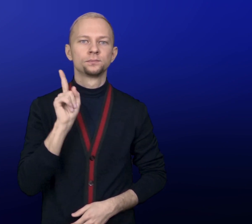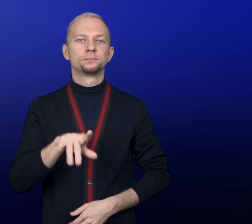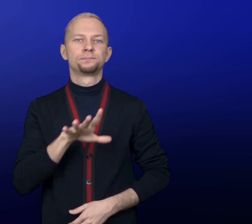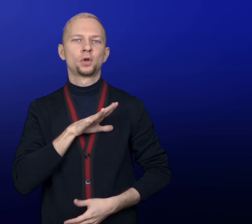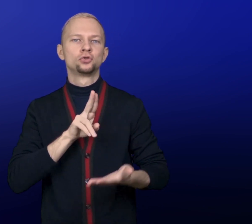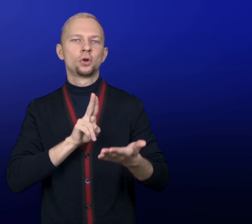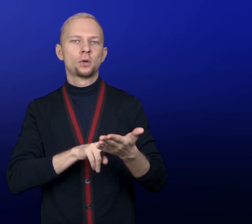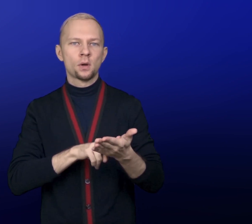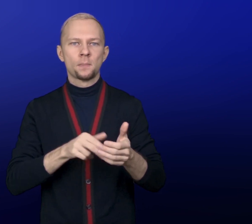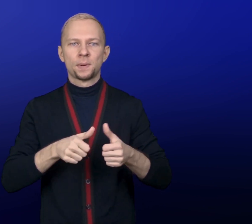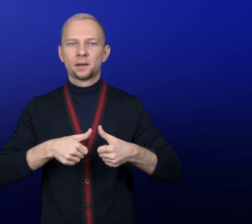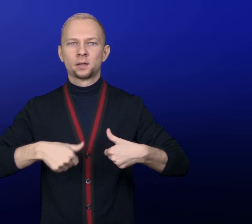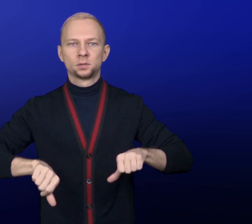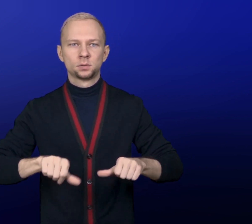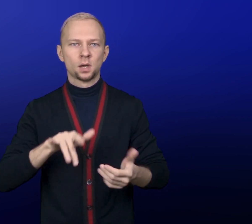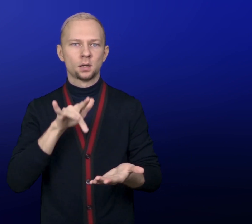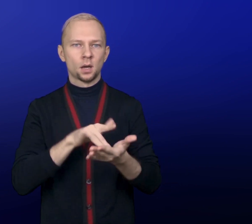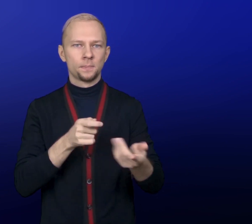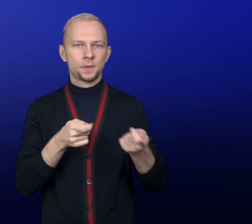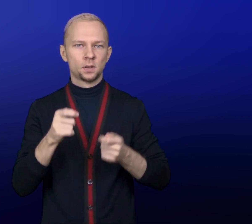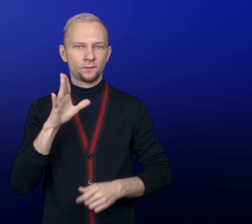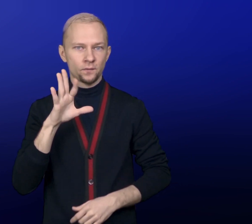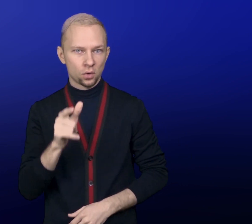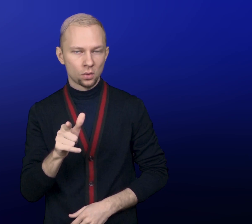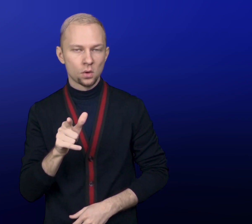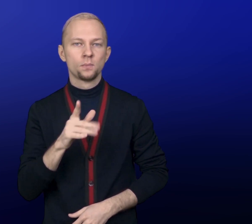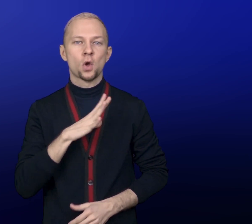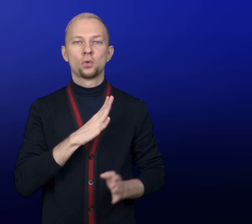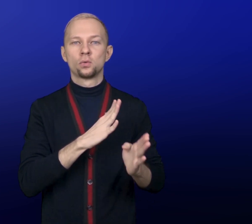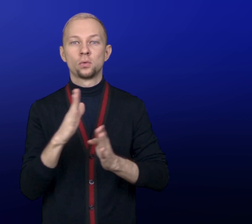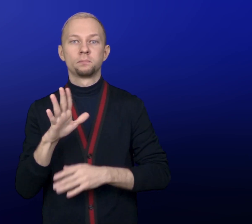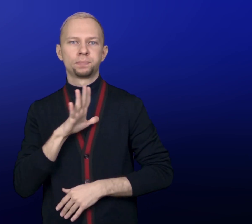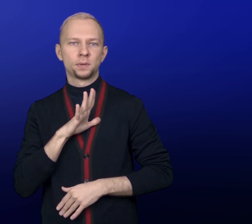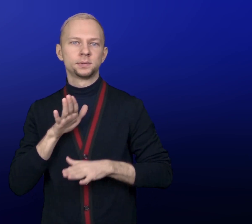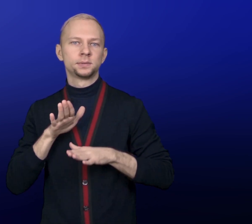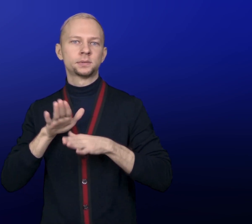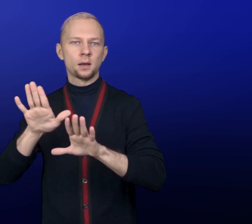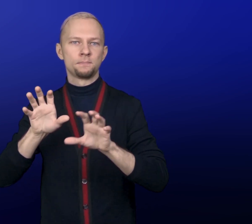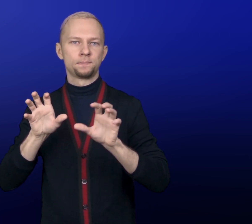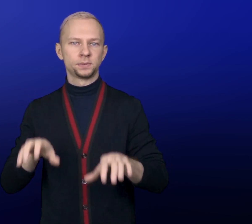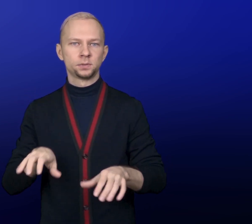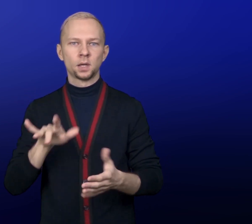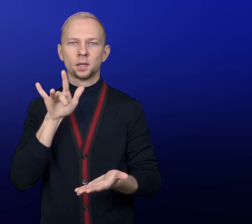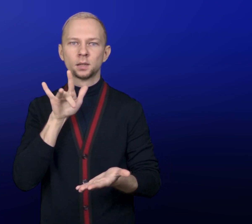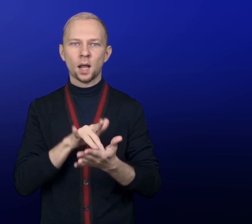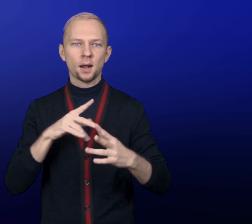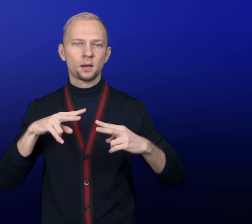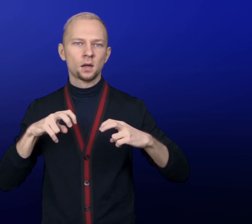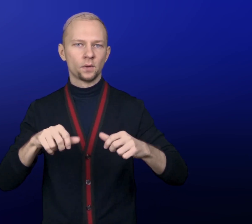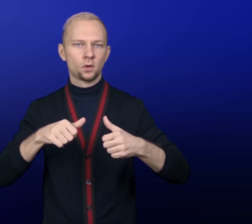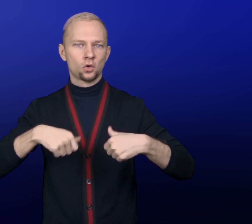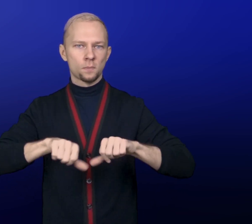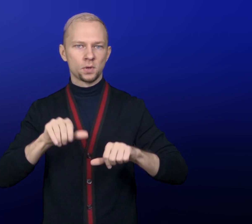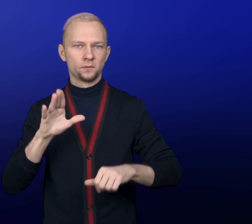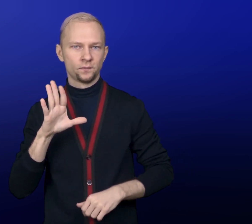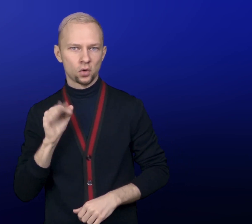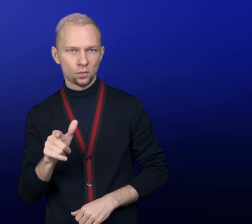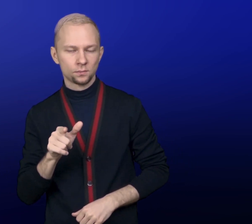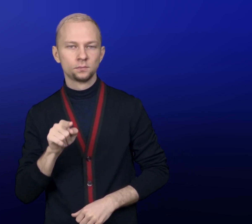членом президиума ЦП ВОГ, позже был заместителем председателя Центральной ревизионной комиссии ВОГ,